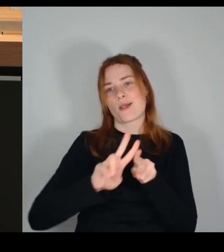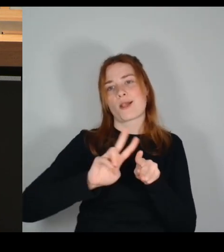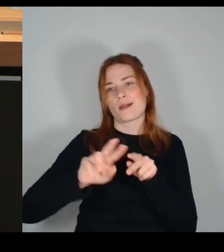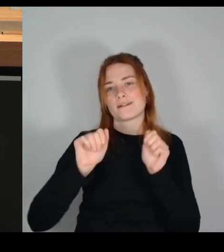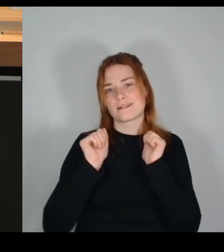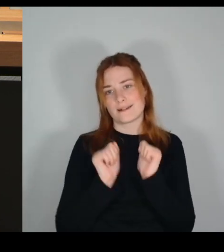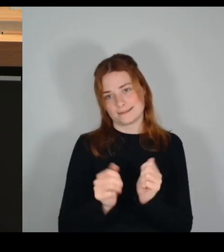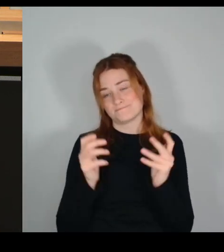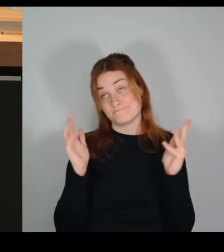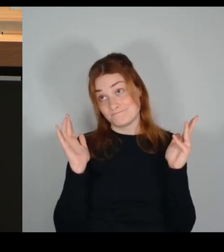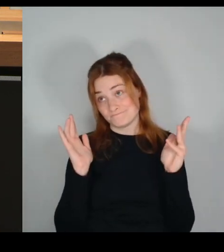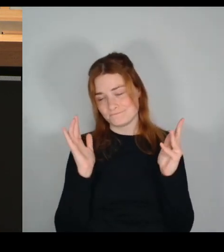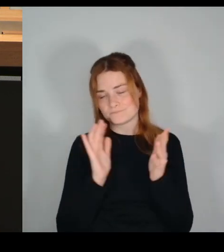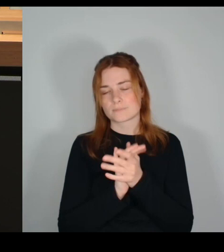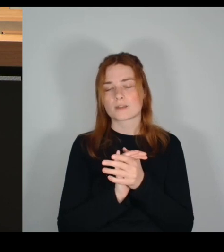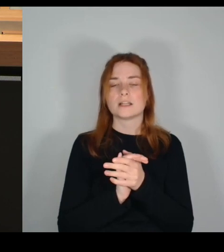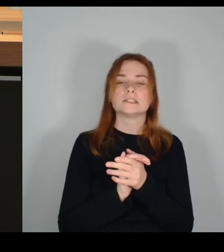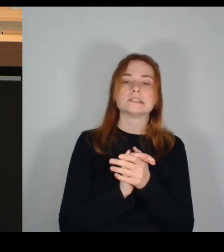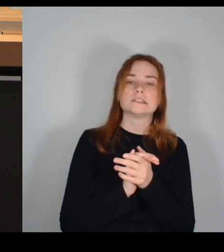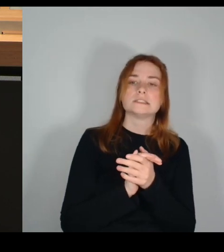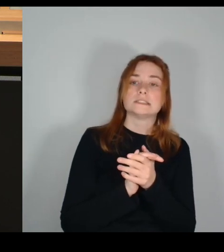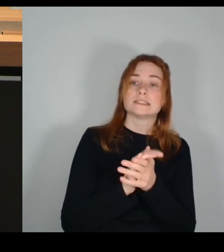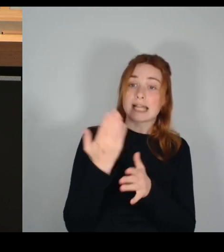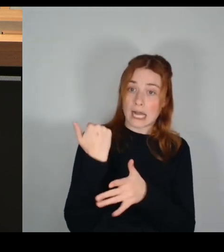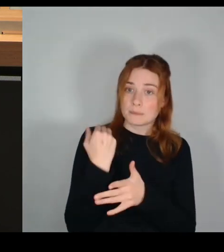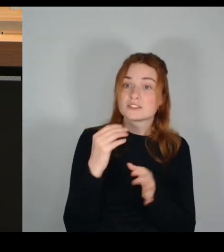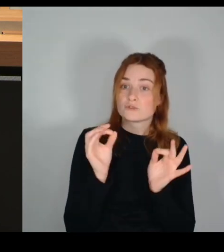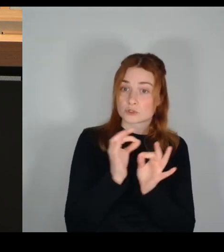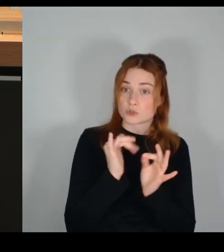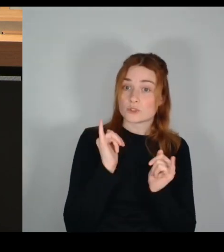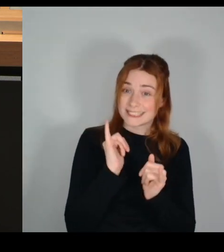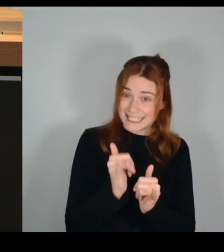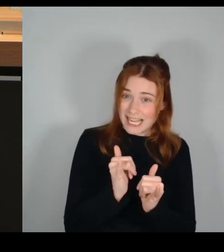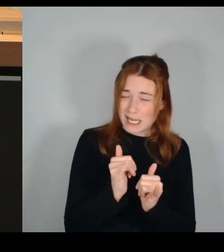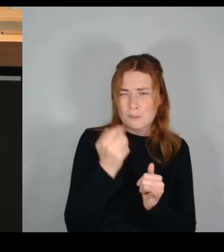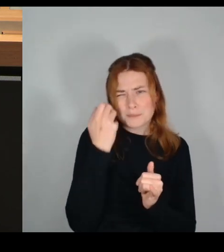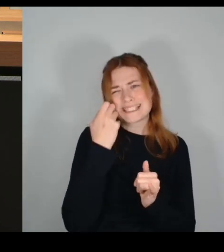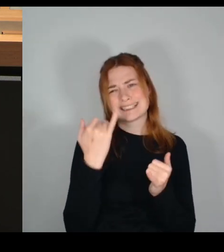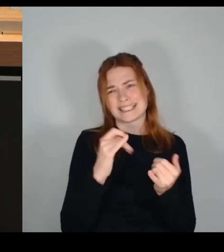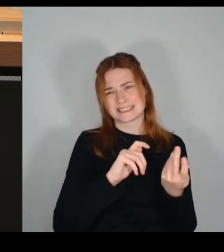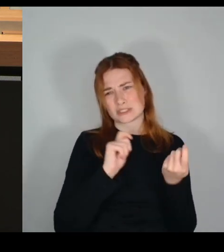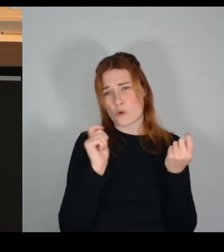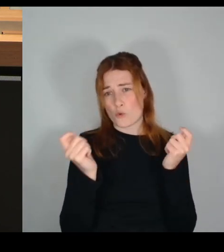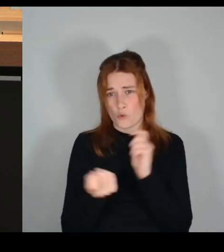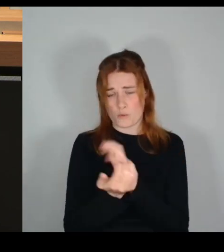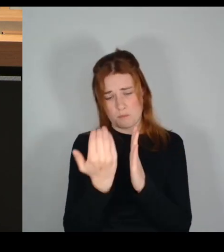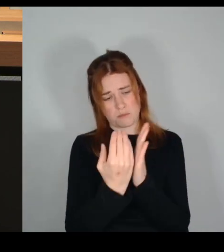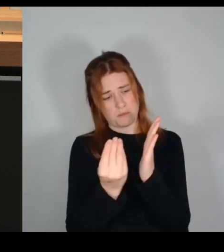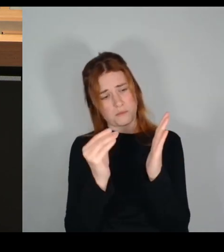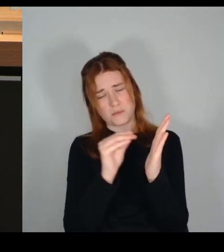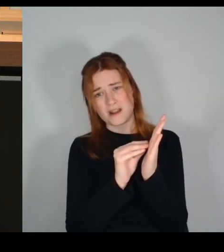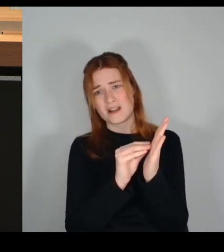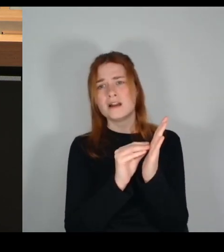Ändern Sie diese Richtlinie, Schaffen Sie es ab, dass die Menschen zum Jobcenter gehen müssen. Kommen Sie zum Zuschussmodell zurück.